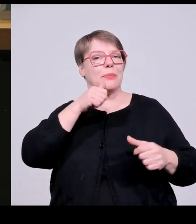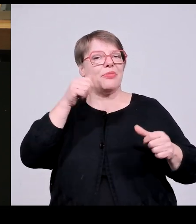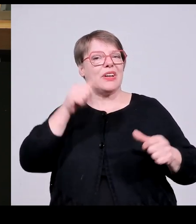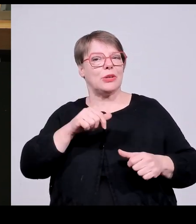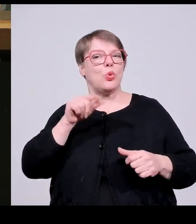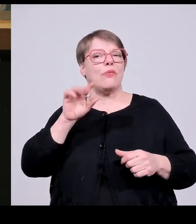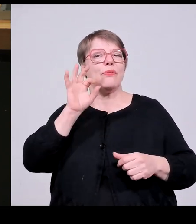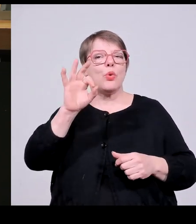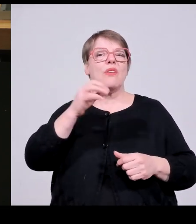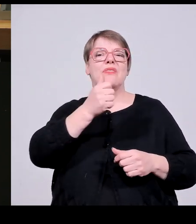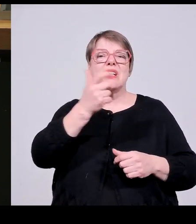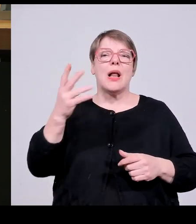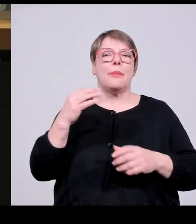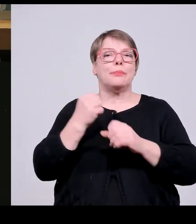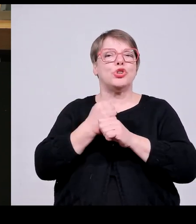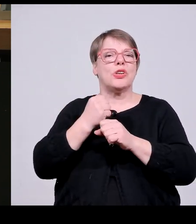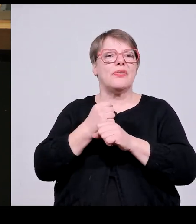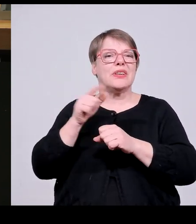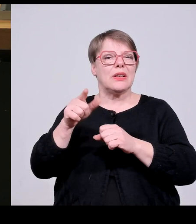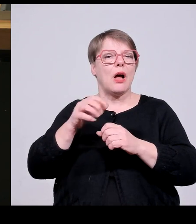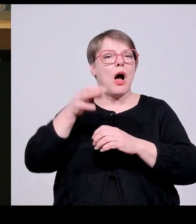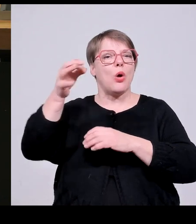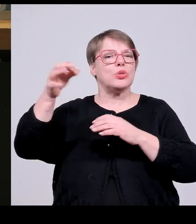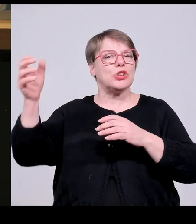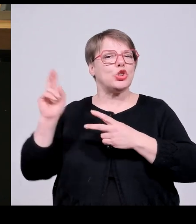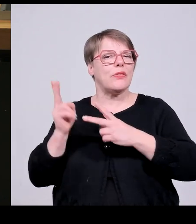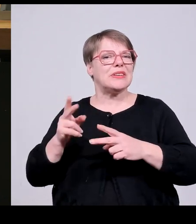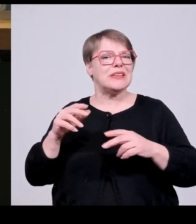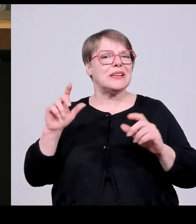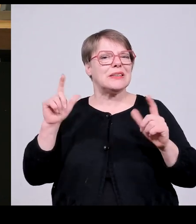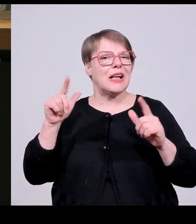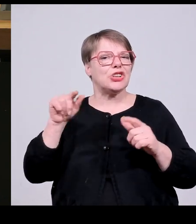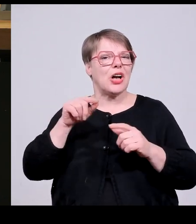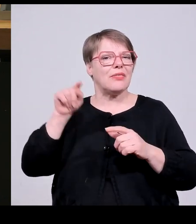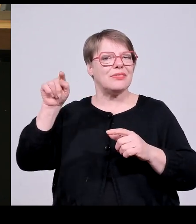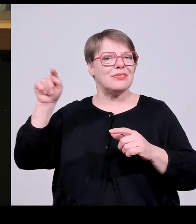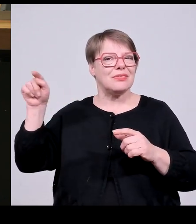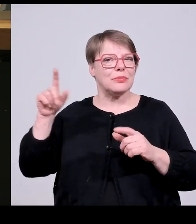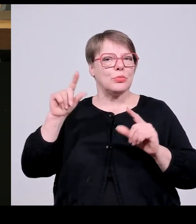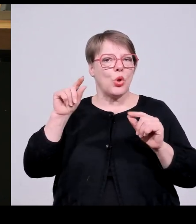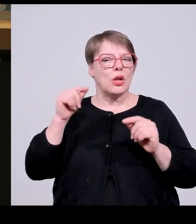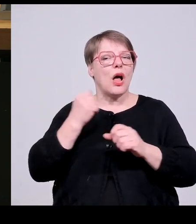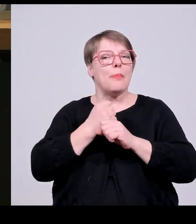wir wollen gute Arbeit. Wir wollen Beschäftigungssicherung. Ich hoffe, dass sie uns darin einig.(Beifall) (Rednerwechsel)